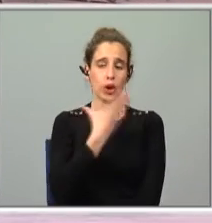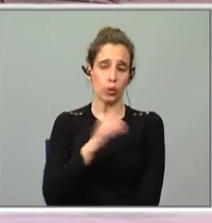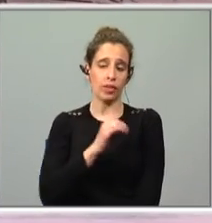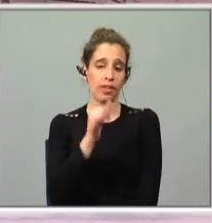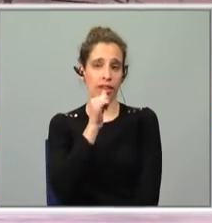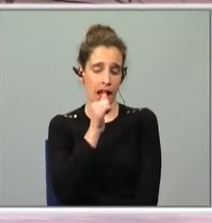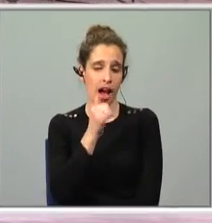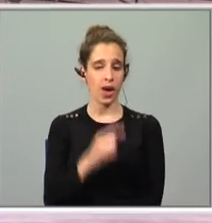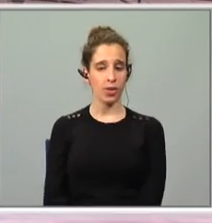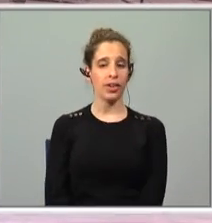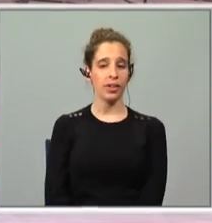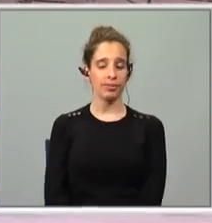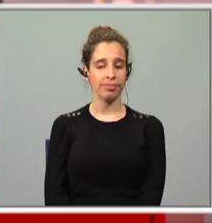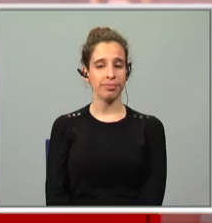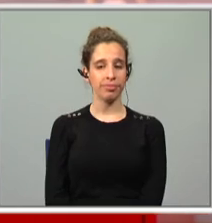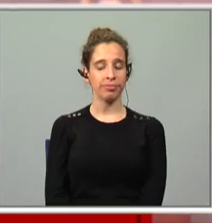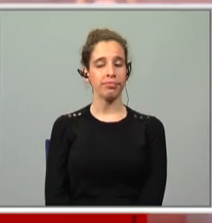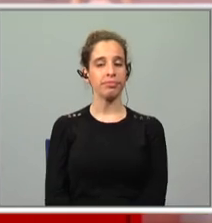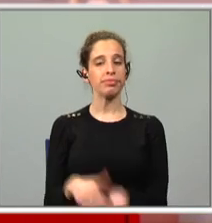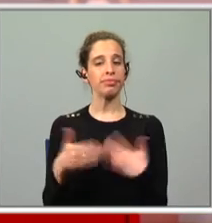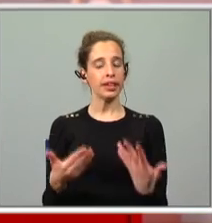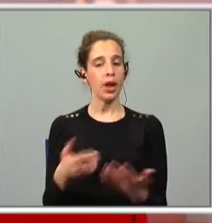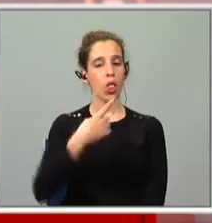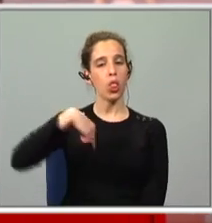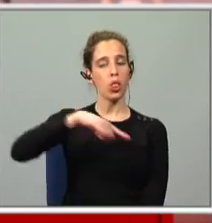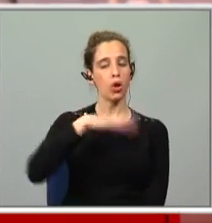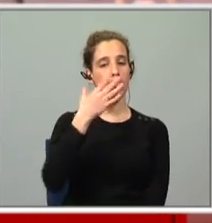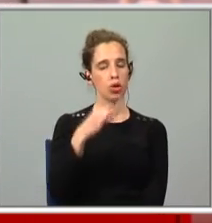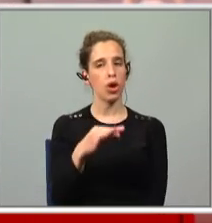água não era hora nós normalmente costumamos 水不是我們通常通常的時間